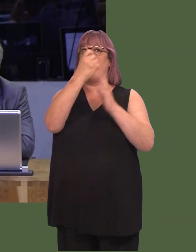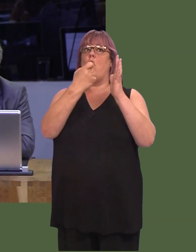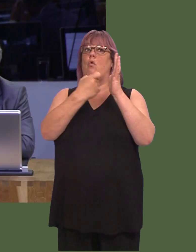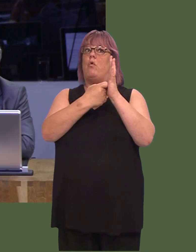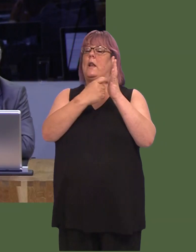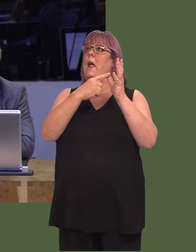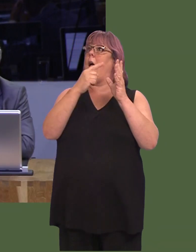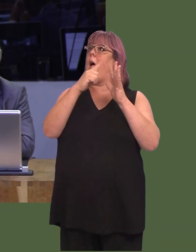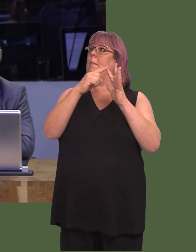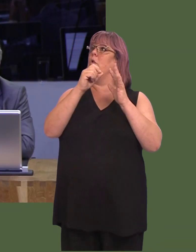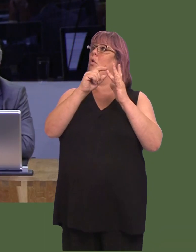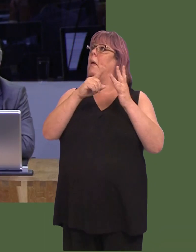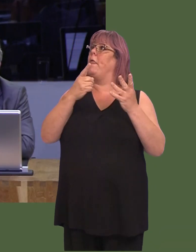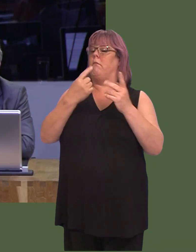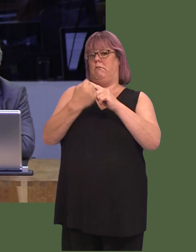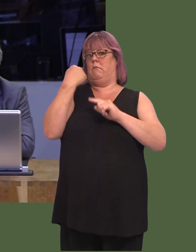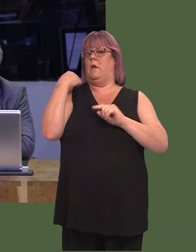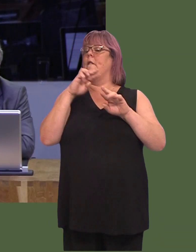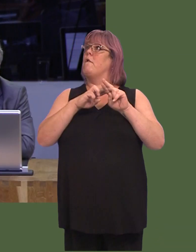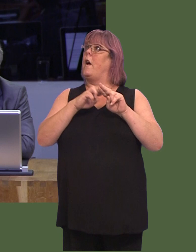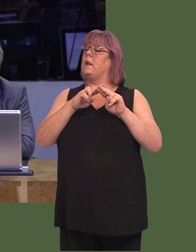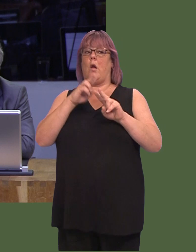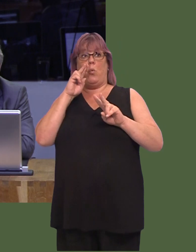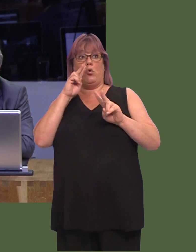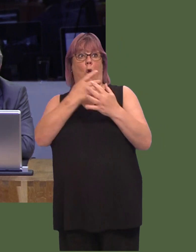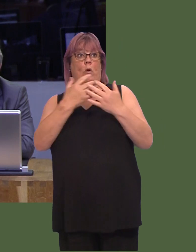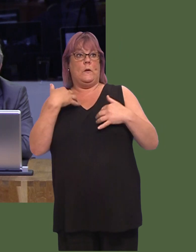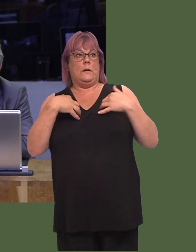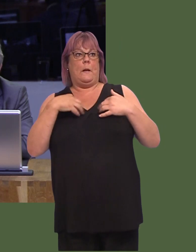ddydd Gwener a gweld nifer o gynlluniau cyffrous yna yn ymwneud ag ynni'r mÙróyn bennaf,